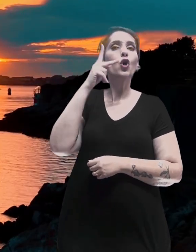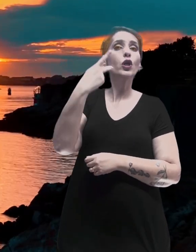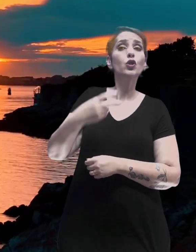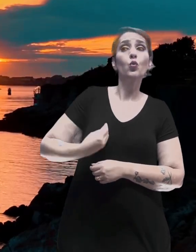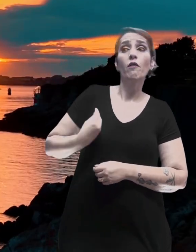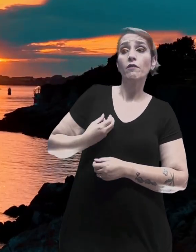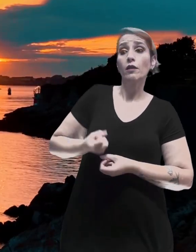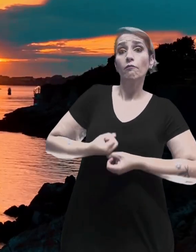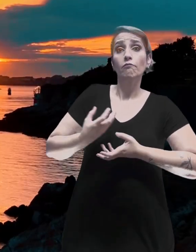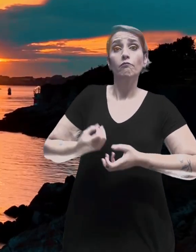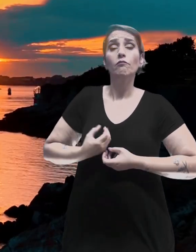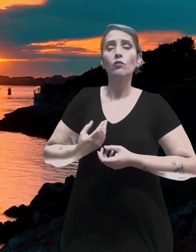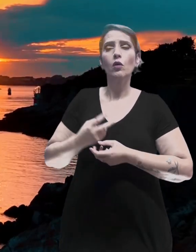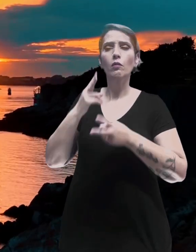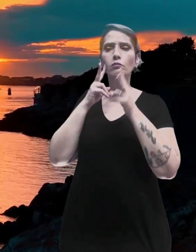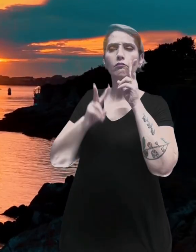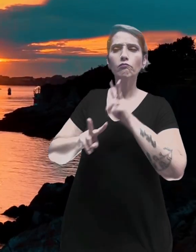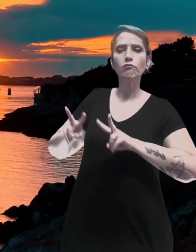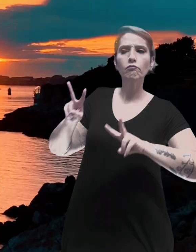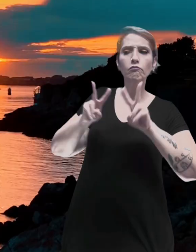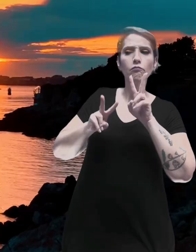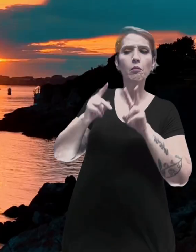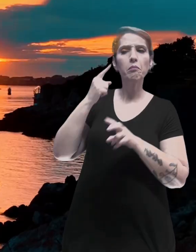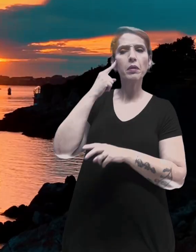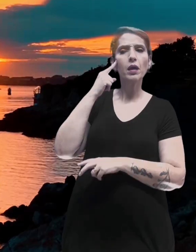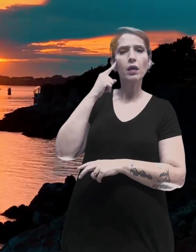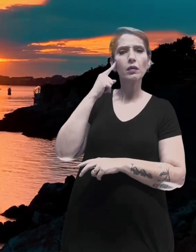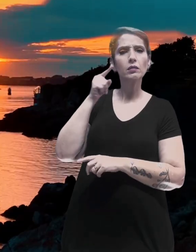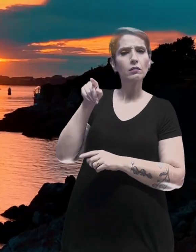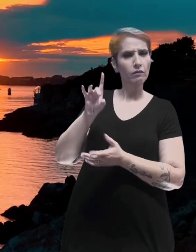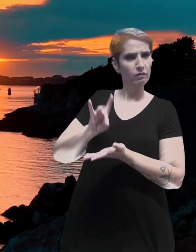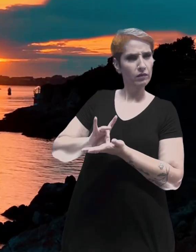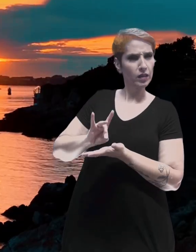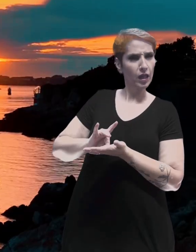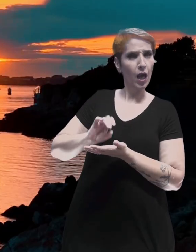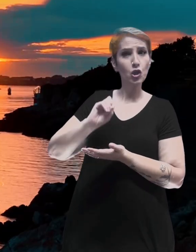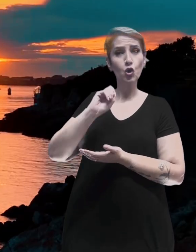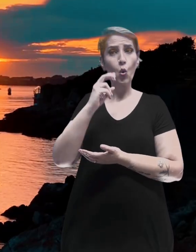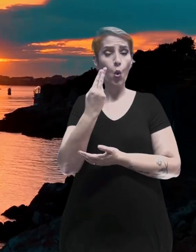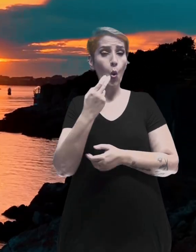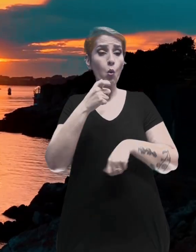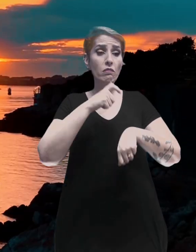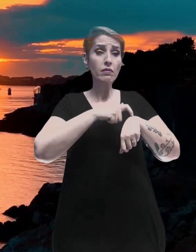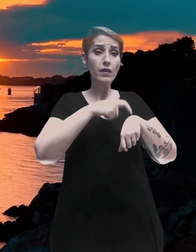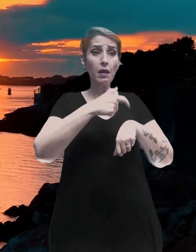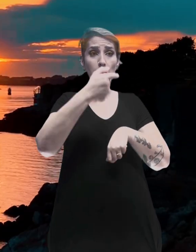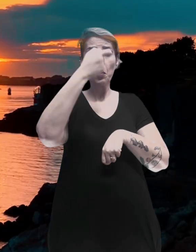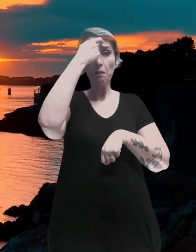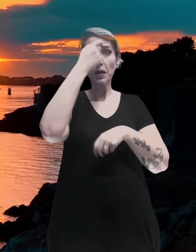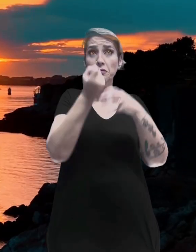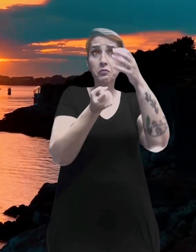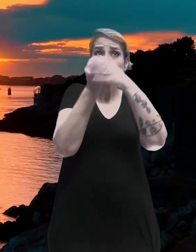Questione-as. São verdadeiras... ou apenas construções temporárias da mente?